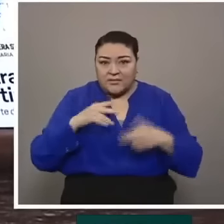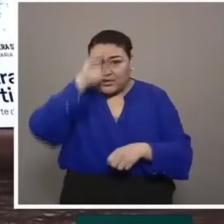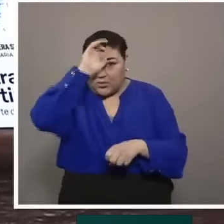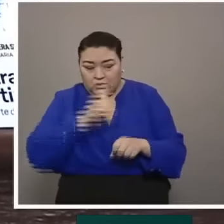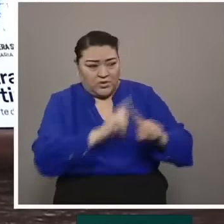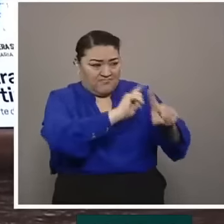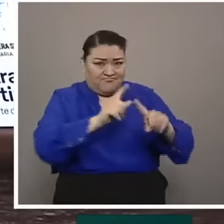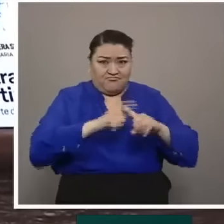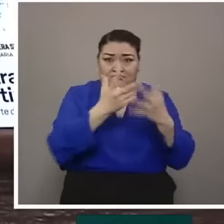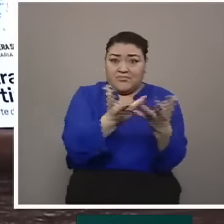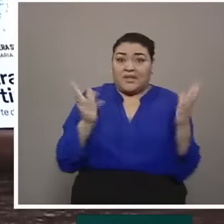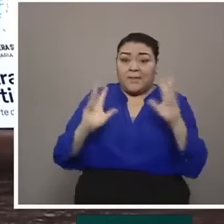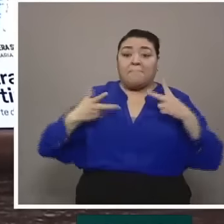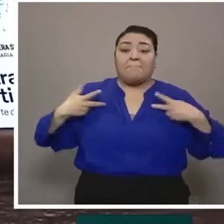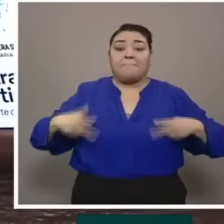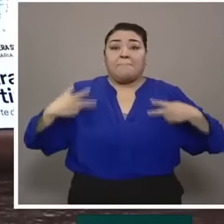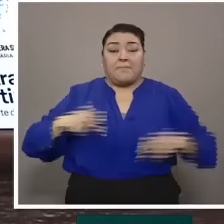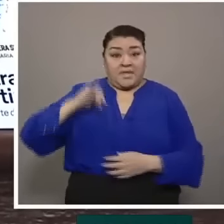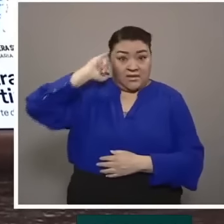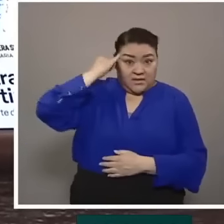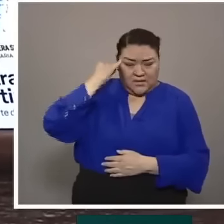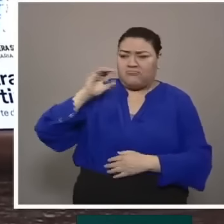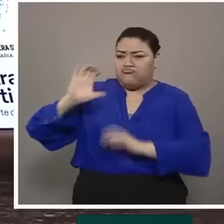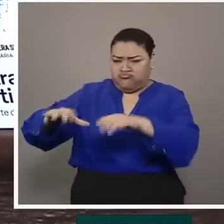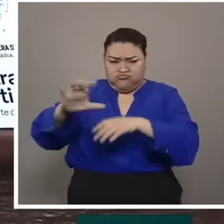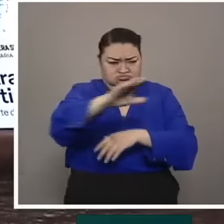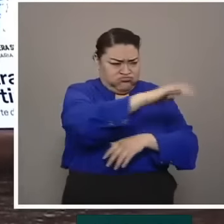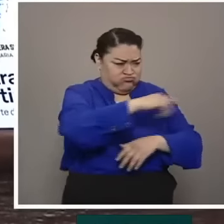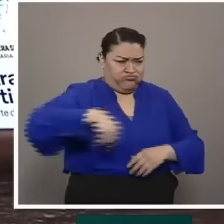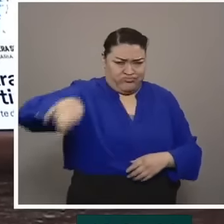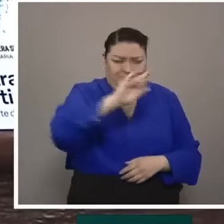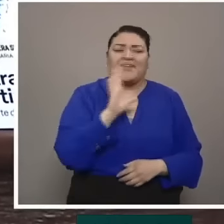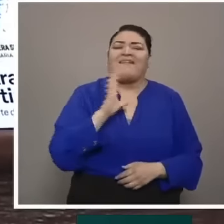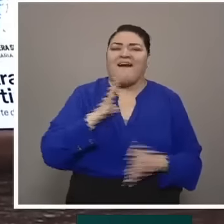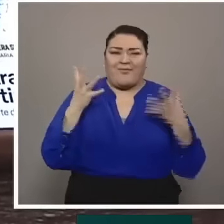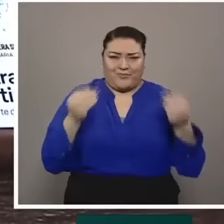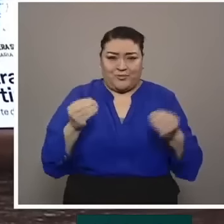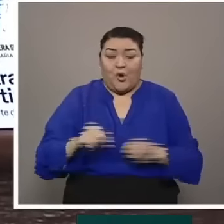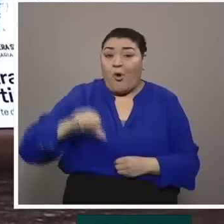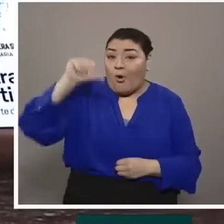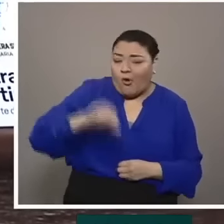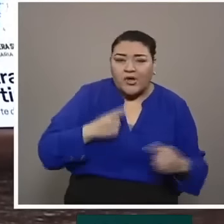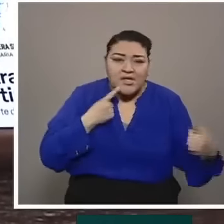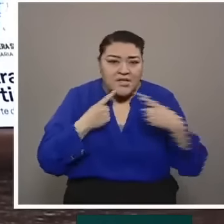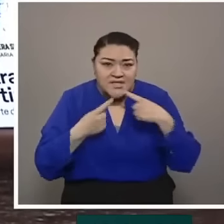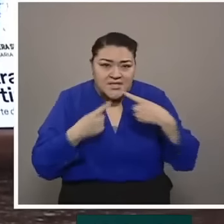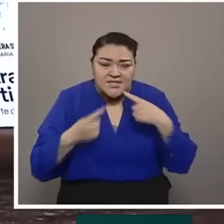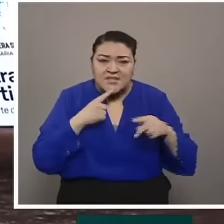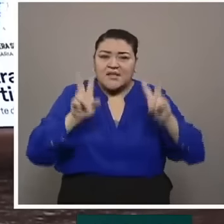y comunidades indígenas. En ese escenario discutiremos un caso que impacta en la vigencia